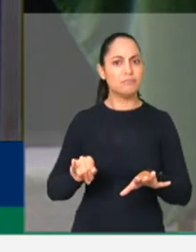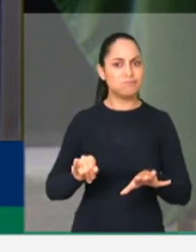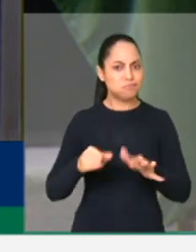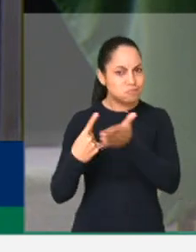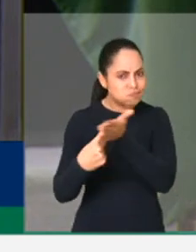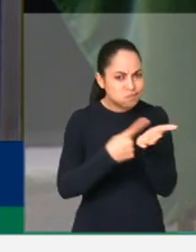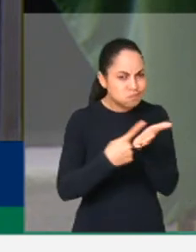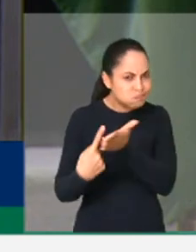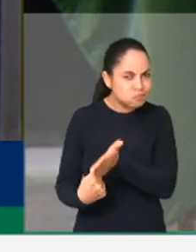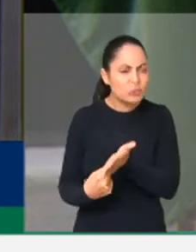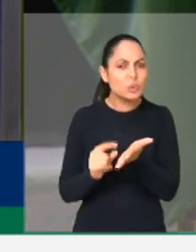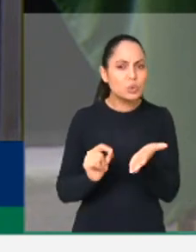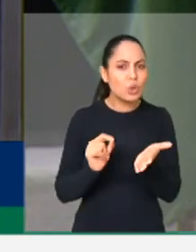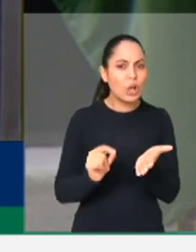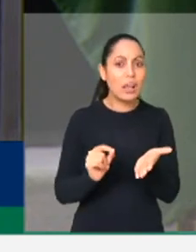FUNDOS NÃO INTEGRAM O ORÇAMENTO DA UNIÃO POIS SE